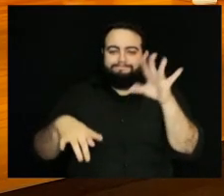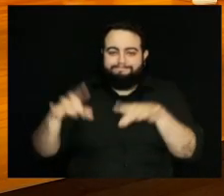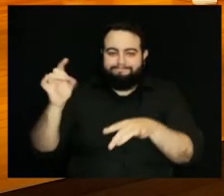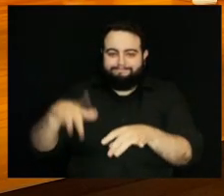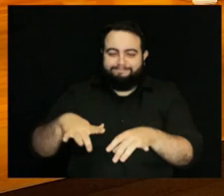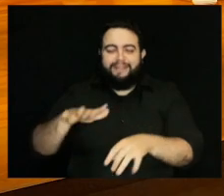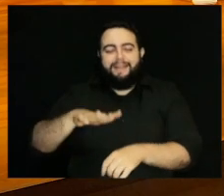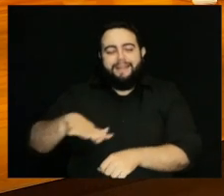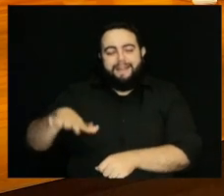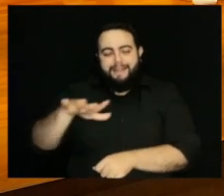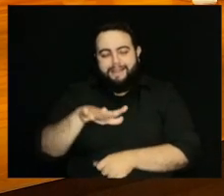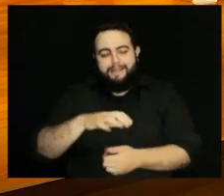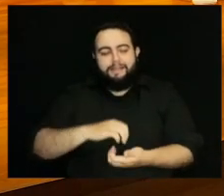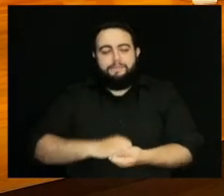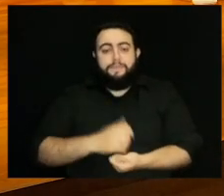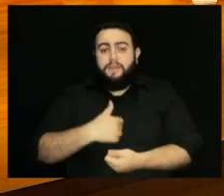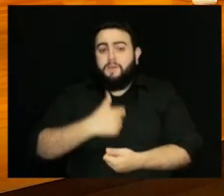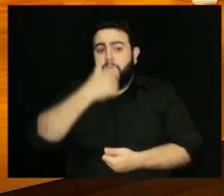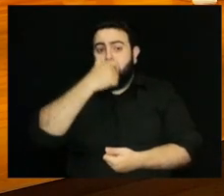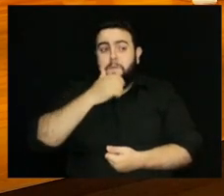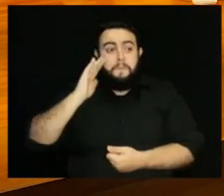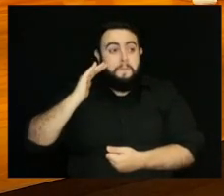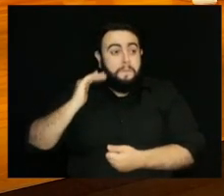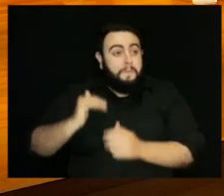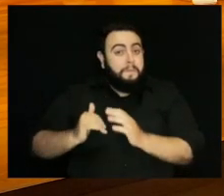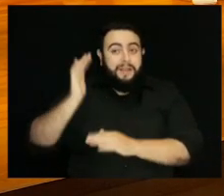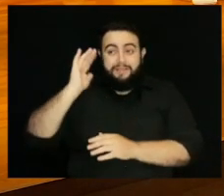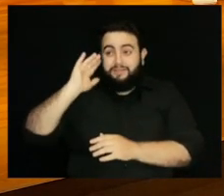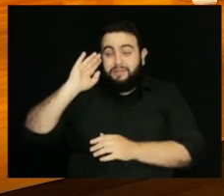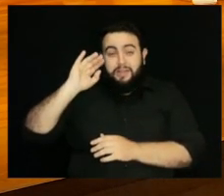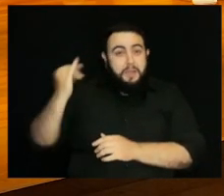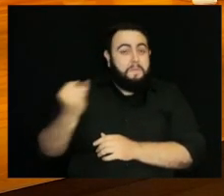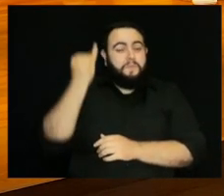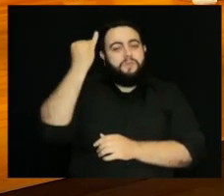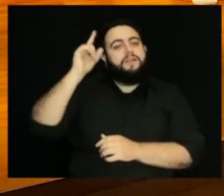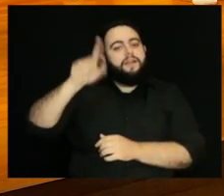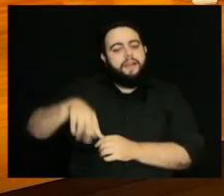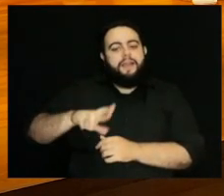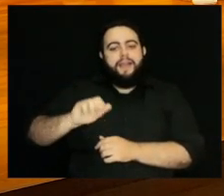que surgiu nessa época, que seguiu a carreira foi o Raul Ellwanger mas teve também o César Dorfman